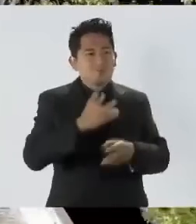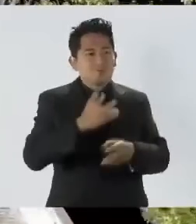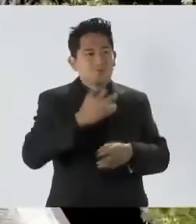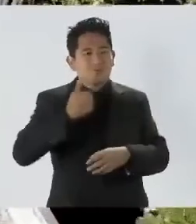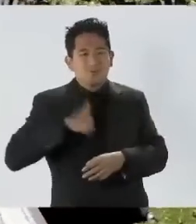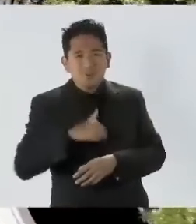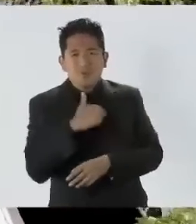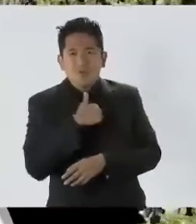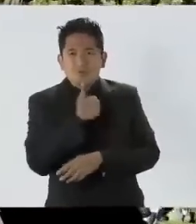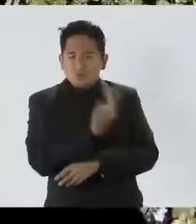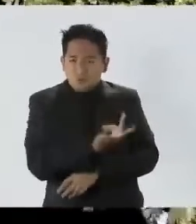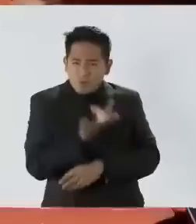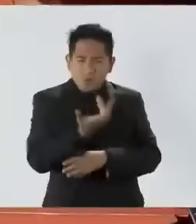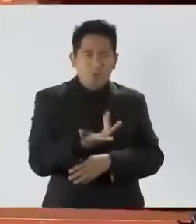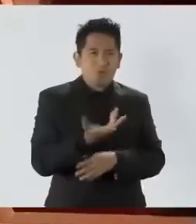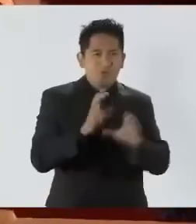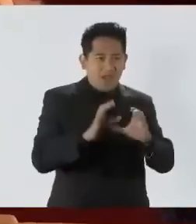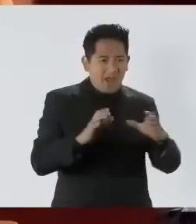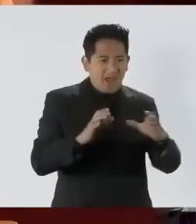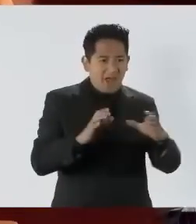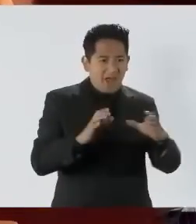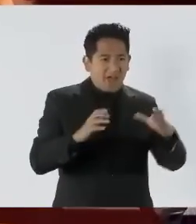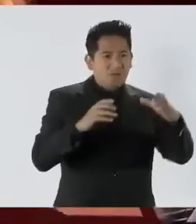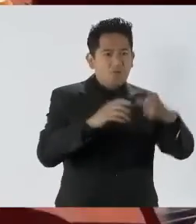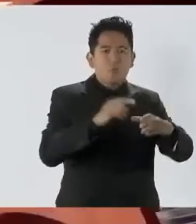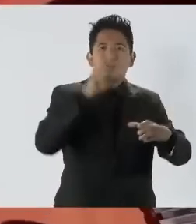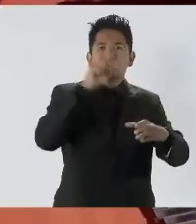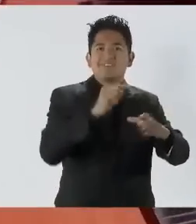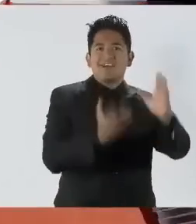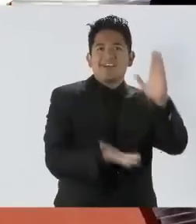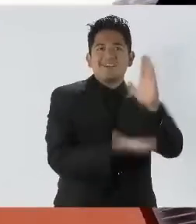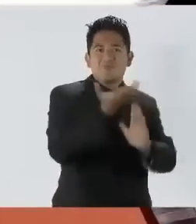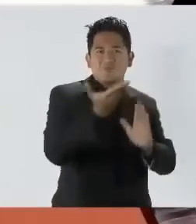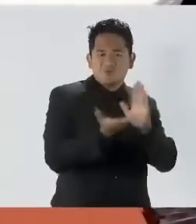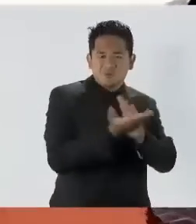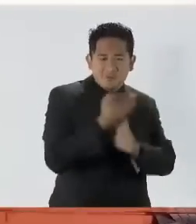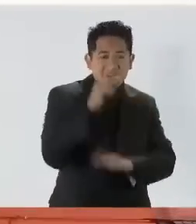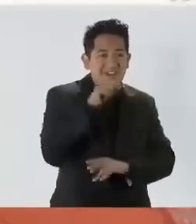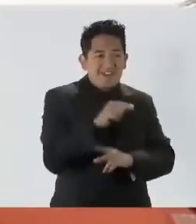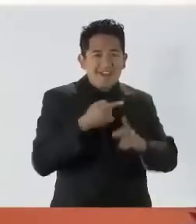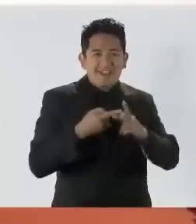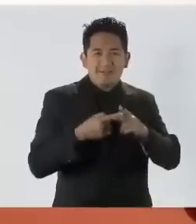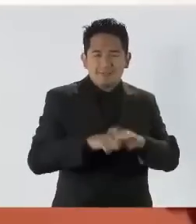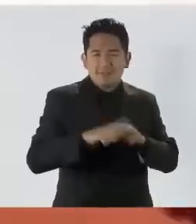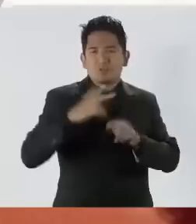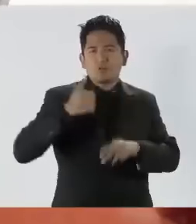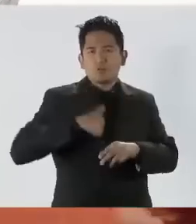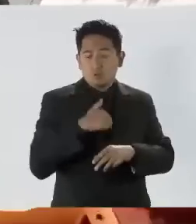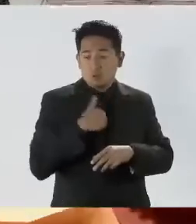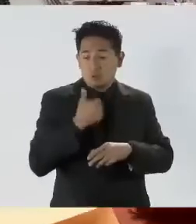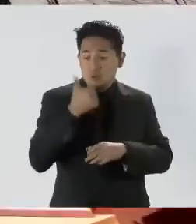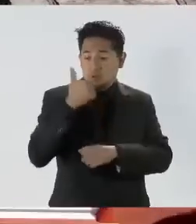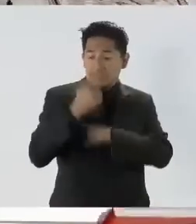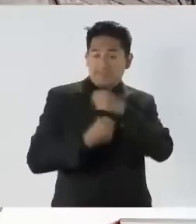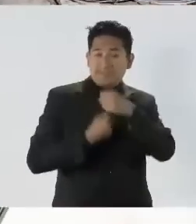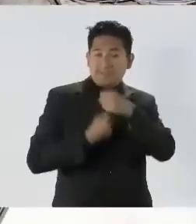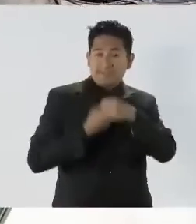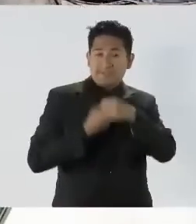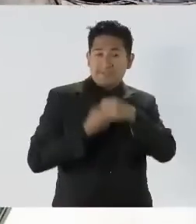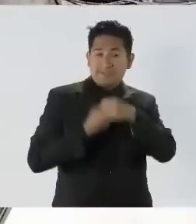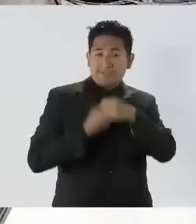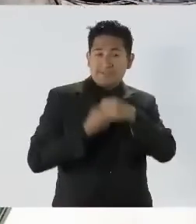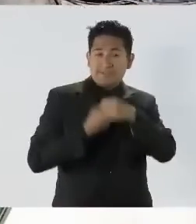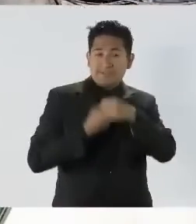tenemos un gran programa de vivienda para los próximos 6 años con más de 200000 acciones de